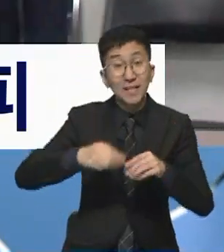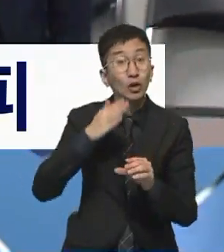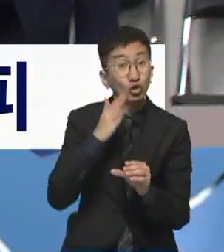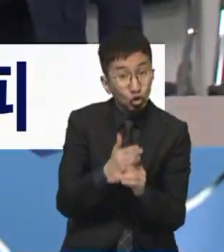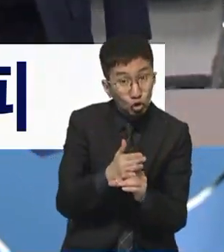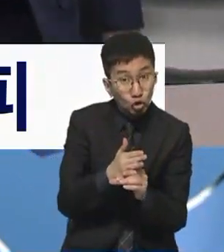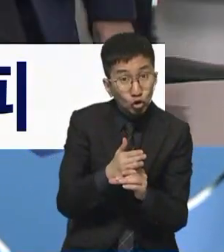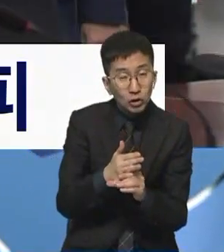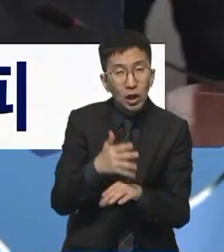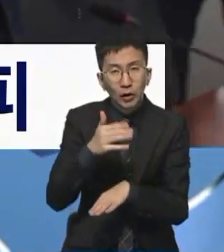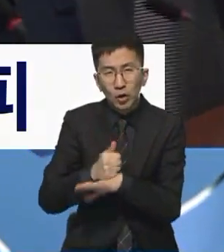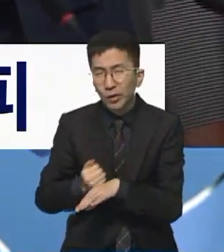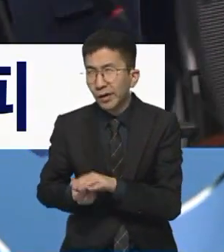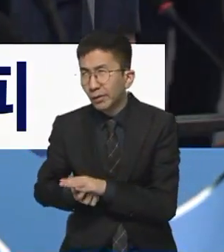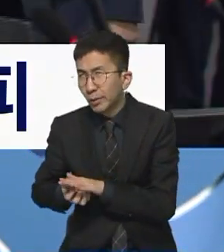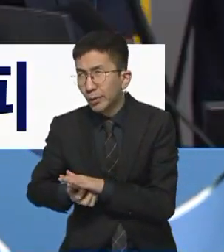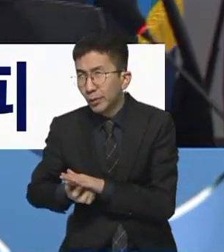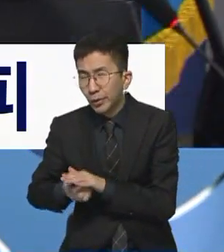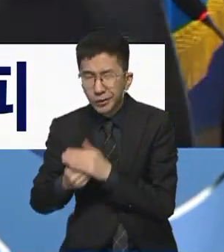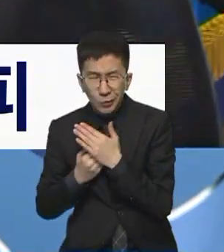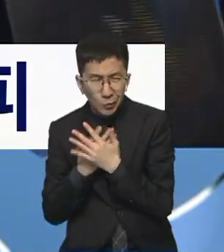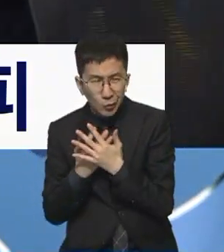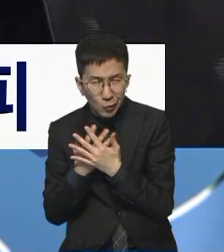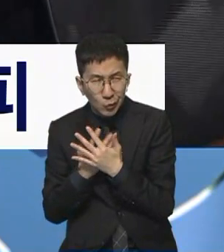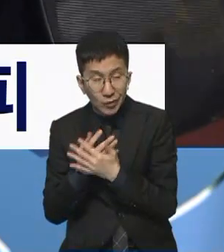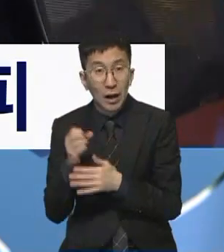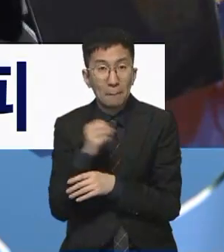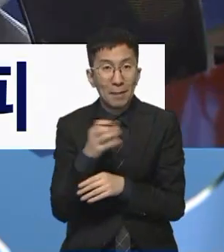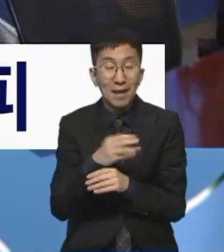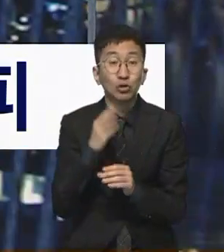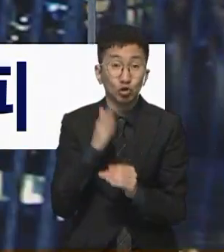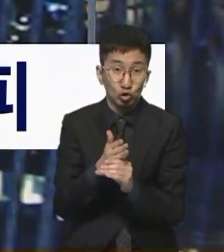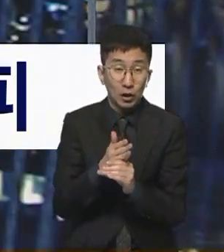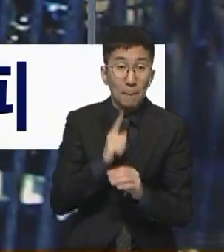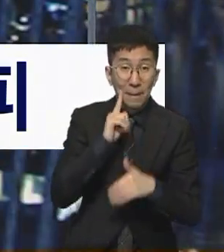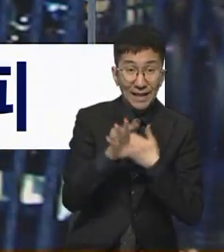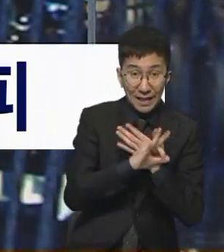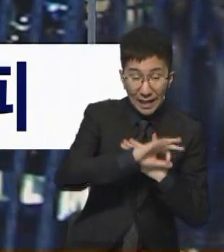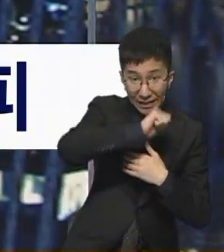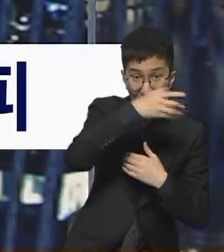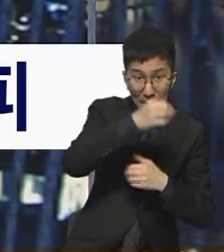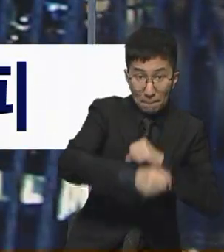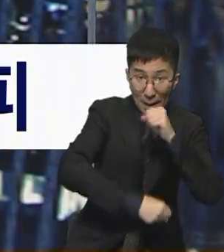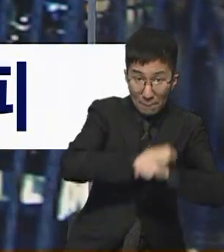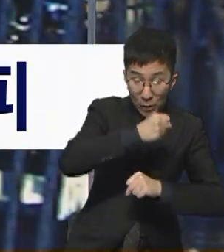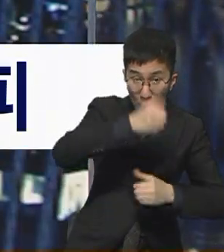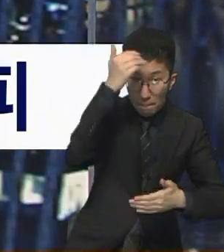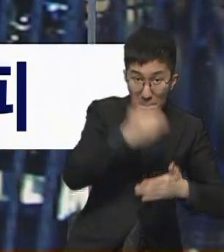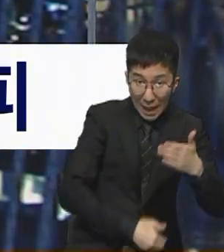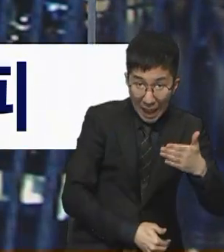만큼 당분간 전략적 모호성을 유지하겠다는 건데 민주당이 만약 독자 수정 예산안을 처리한다면 국정조사 파행은 불가피할 걸로 보입니다.